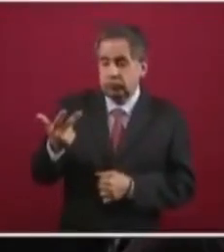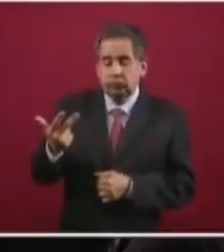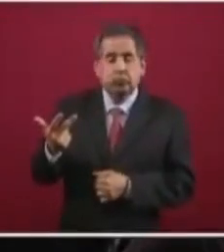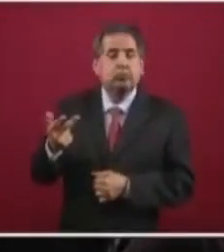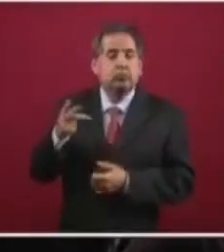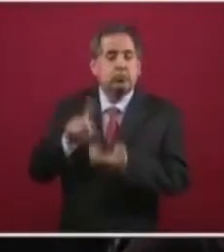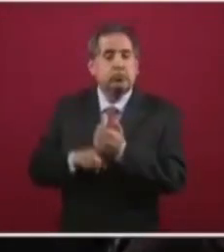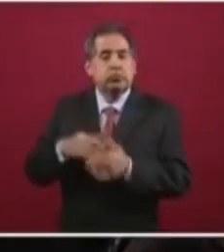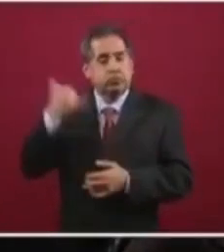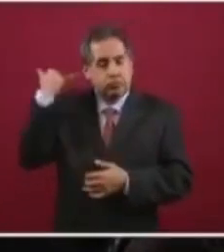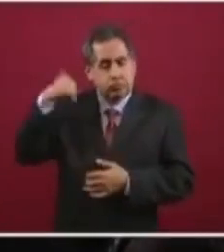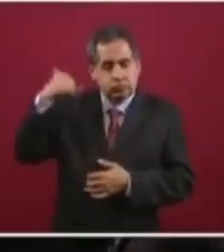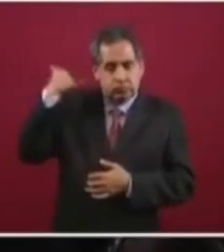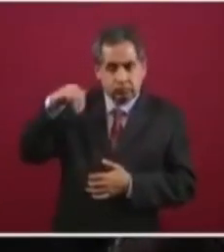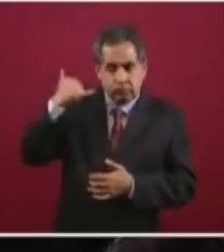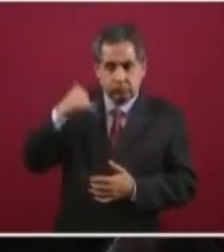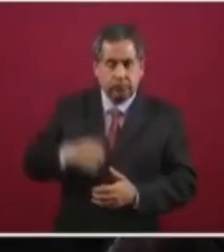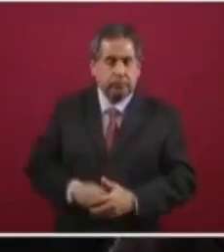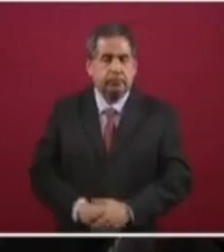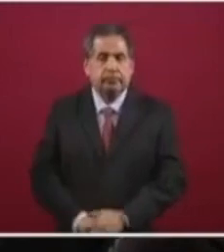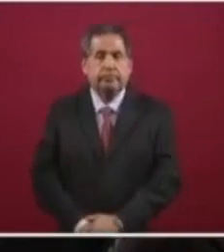el estado de Yucatán.